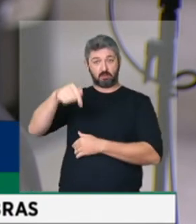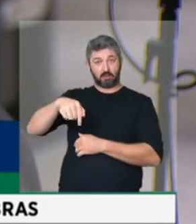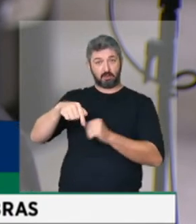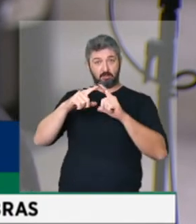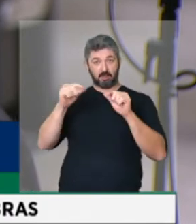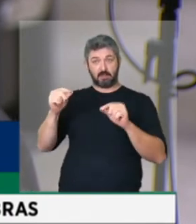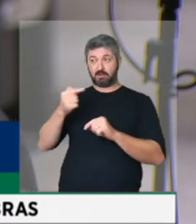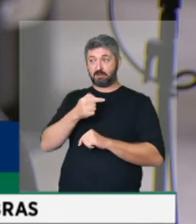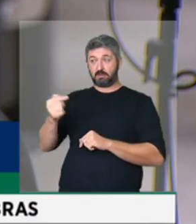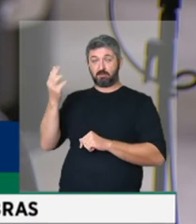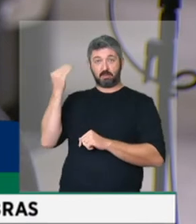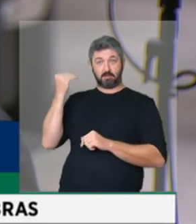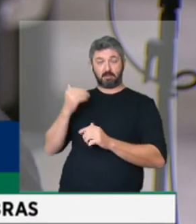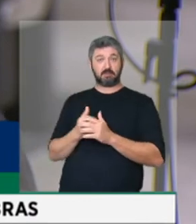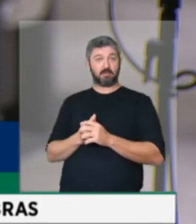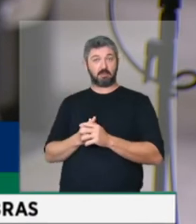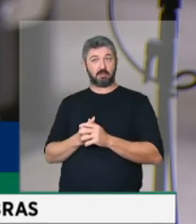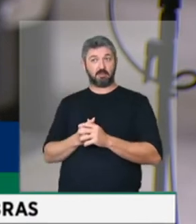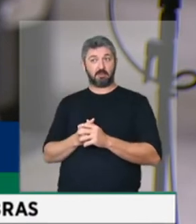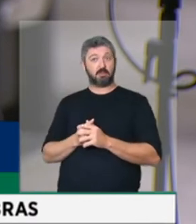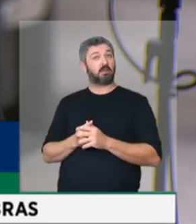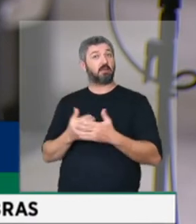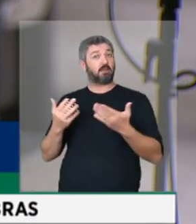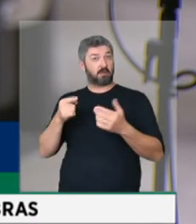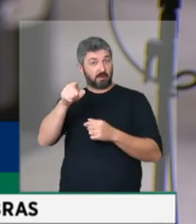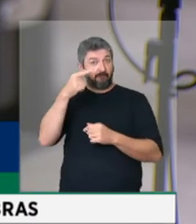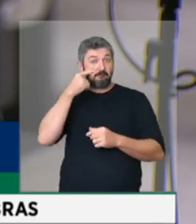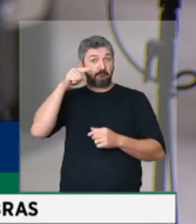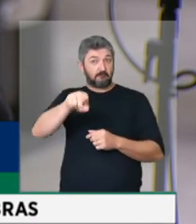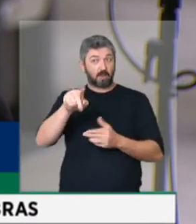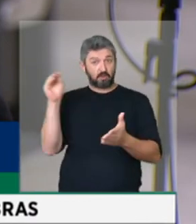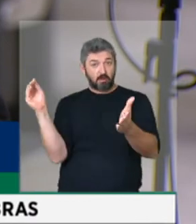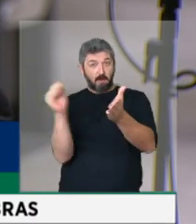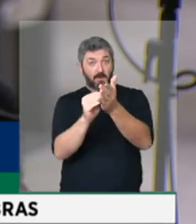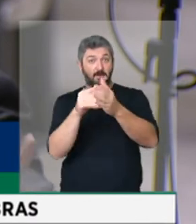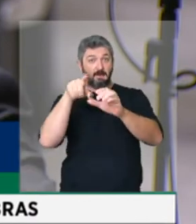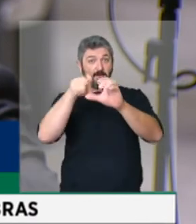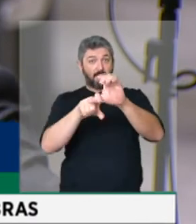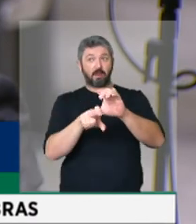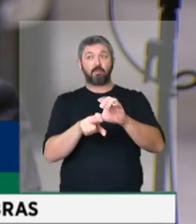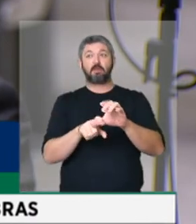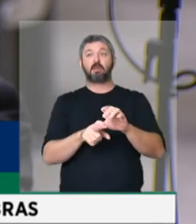INCLUSIVE QUE ACONTECERAM EM BRASÍLIA NOS ÚLTIMOS DIAS, E ESSA FRAUDE QUE TÁ COLOCADA JÁ TÁ EM TODOS OS VEÍCULOS